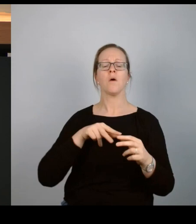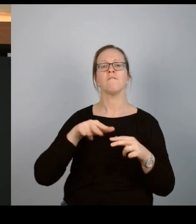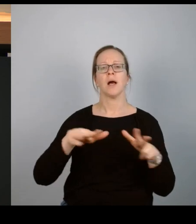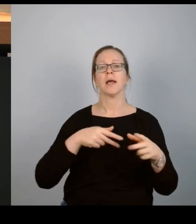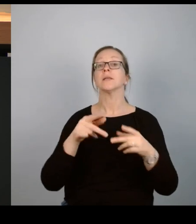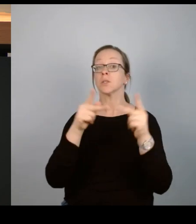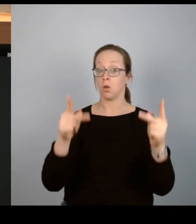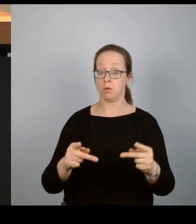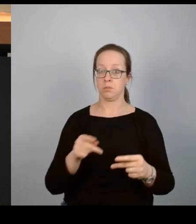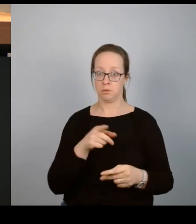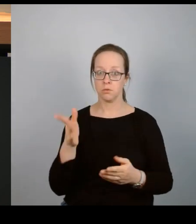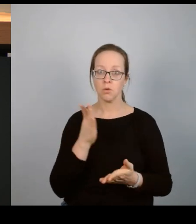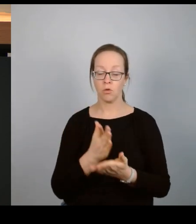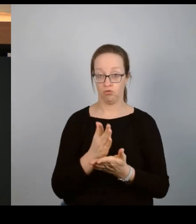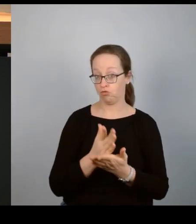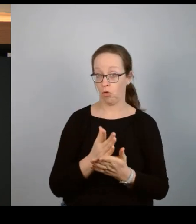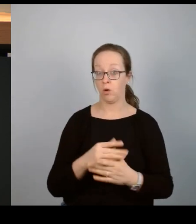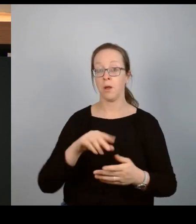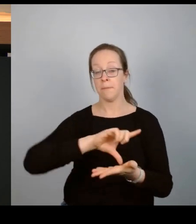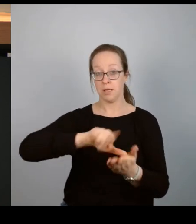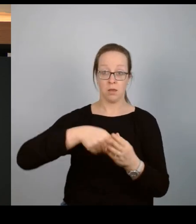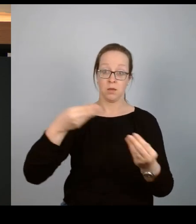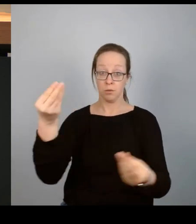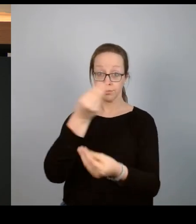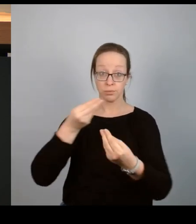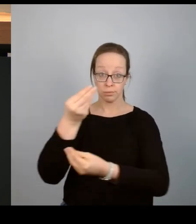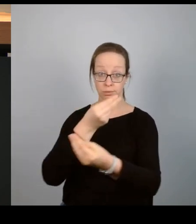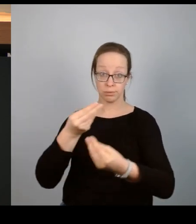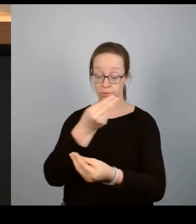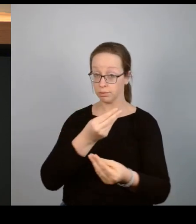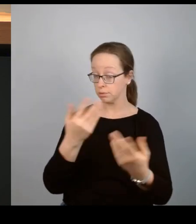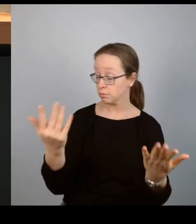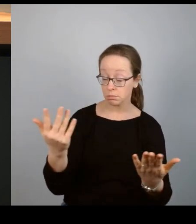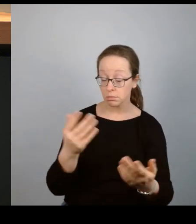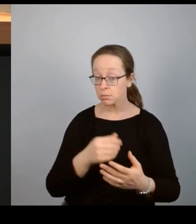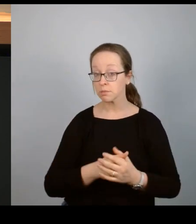motorisierten Individualverkehrd das Auto aufzählen einstellen, wer Böses dabei denkt.